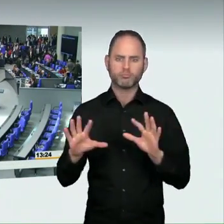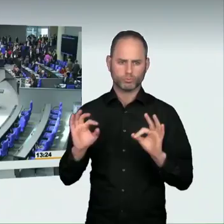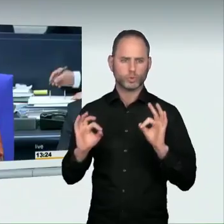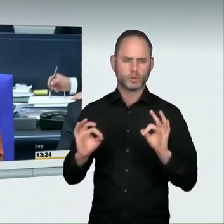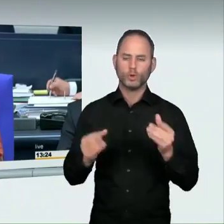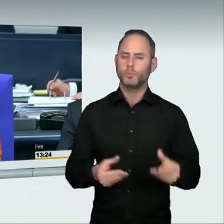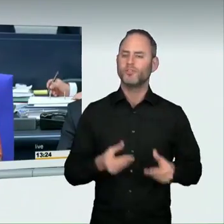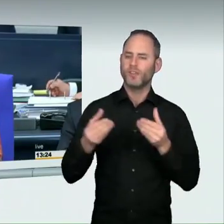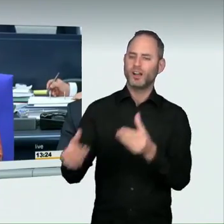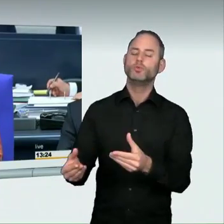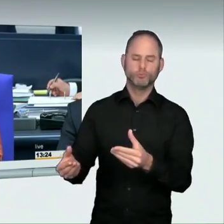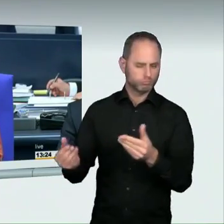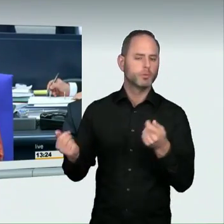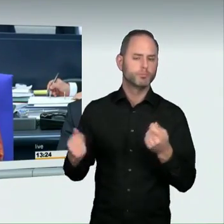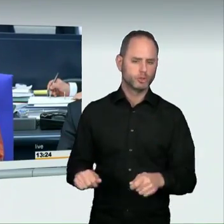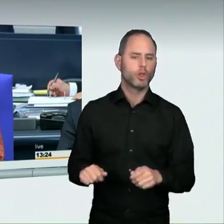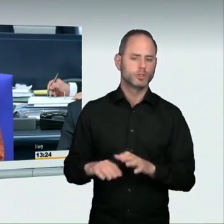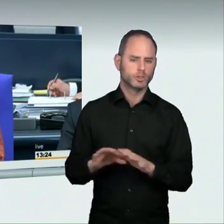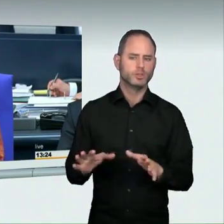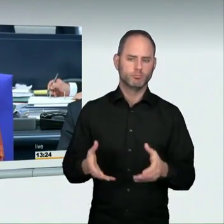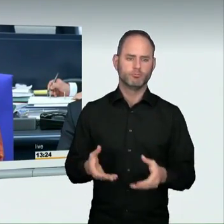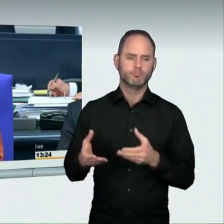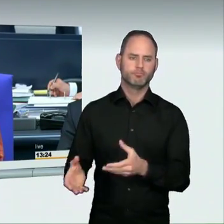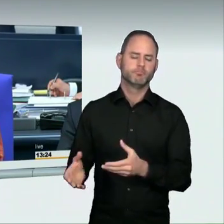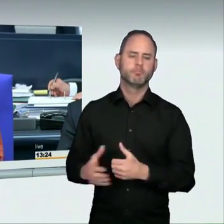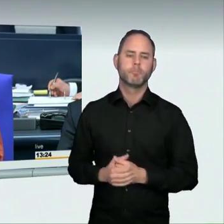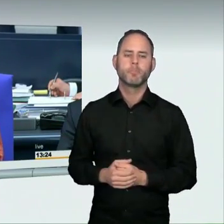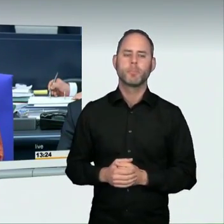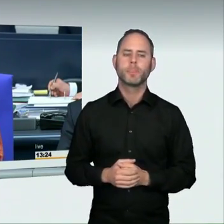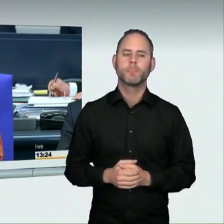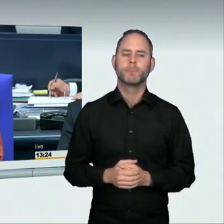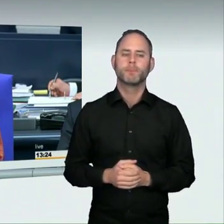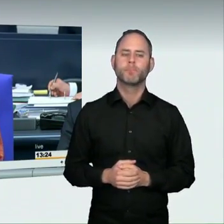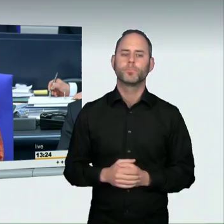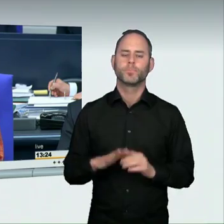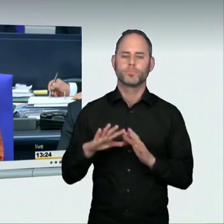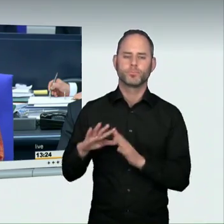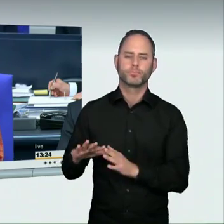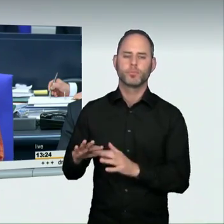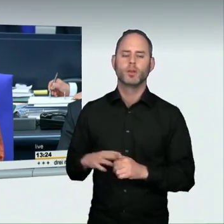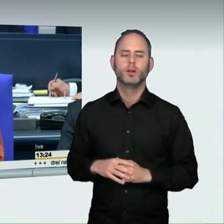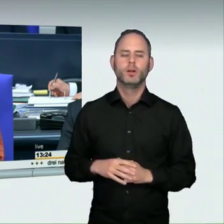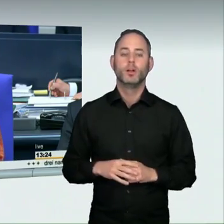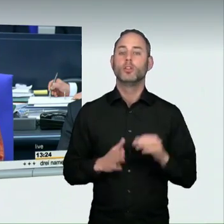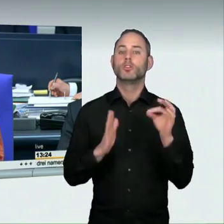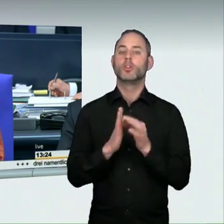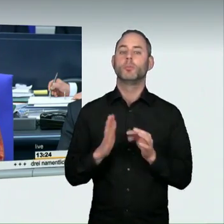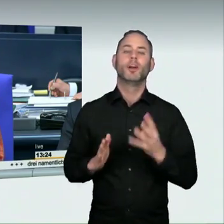Ich rufe auf Tagesordnungspunkt 4 b. Wir kommen zur Abstimmung über die Beschlussempfehlung des Ausschusses für Recht und Verbraucherschutz